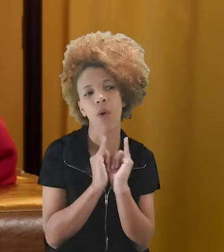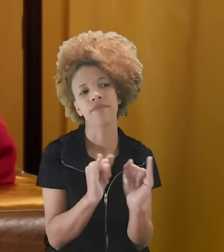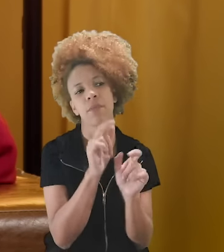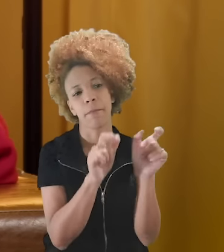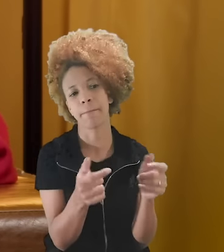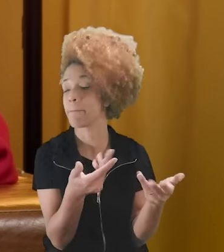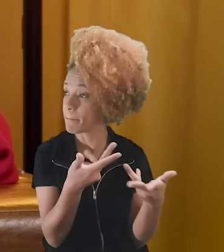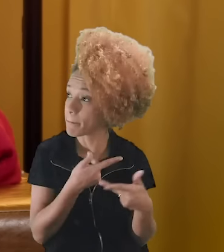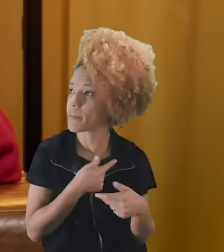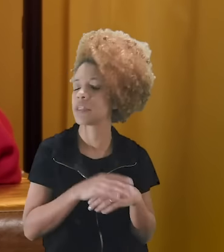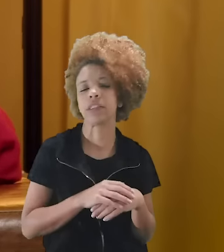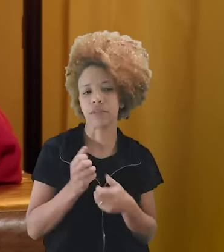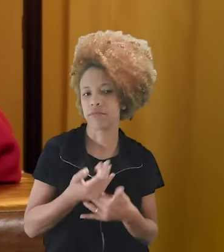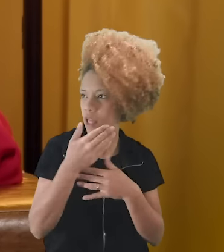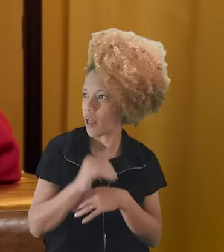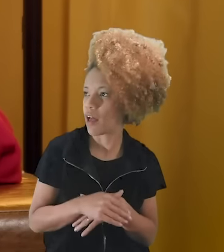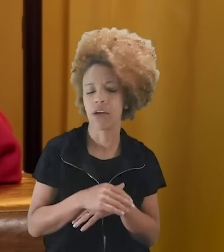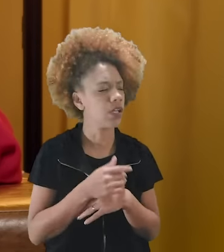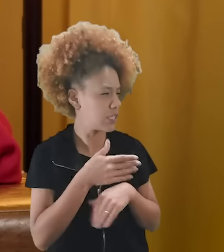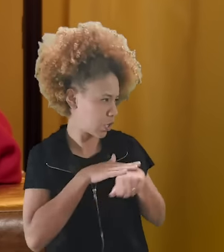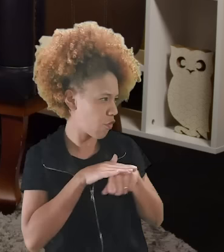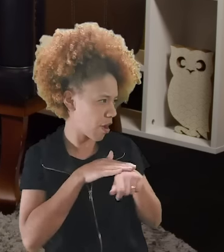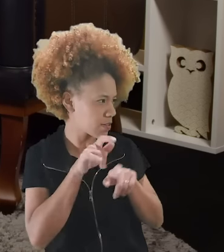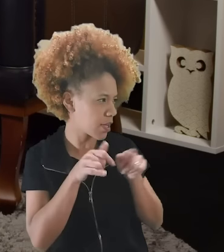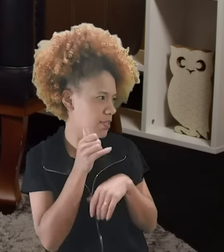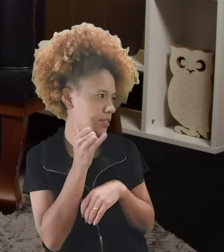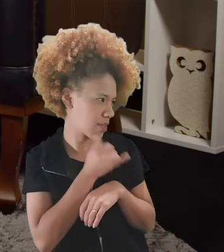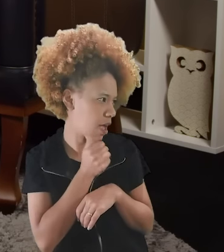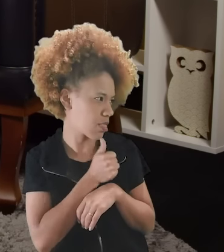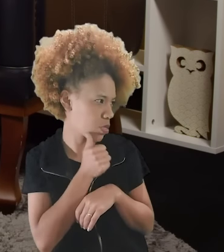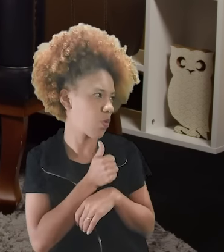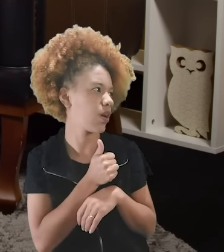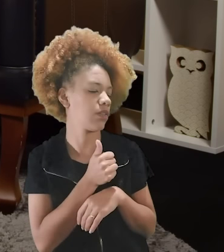que venam a falar comigo elas venm falar comigo na DM na você conversa com essas com essas narradoras